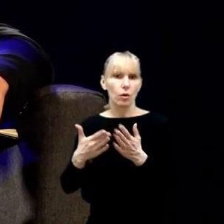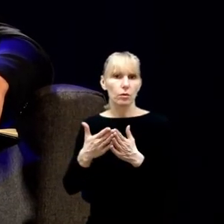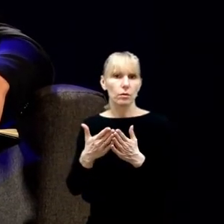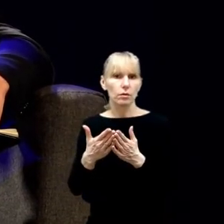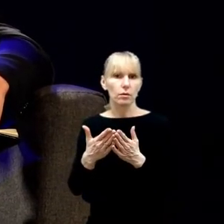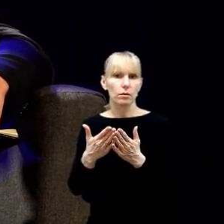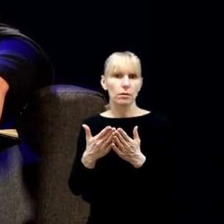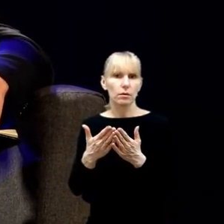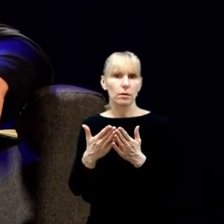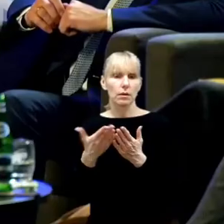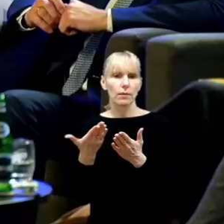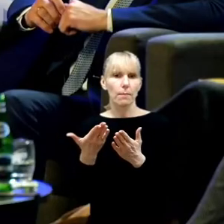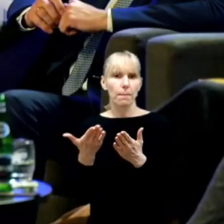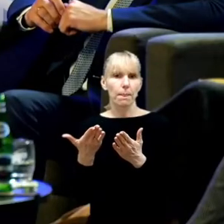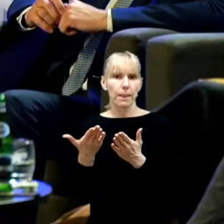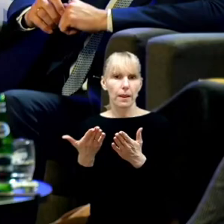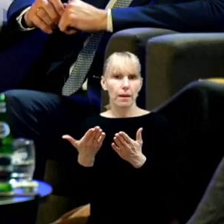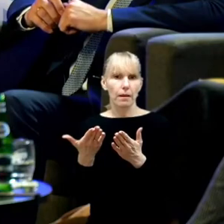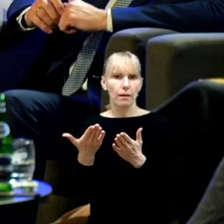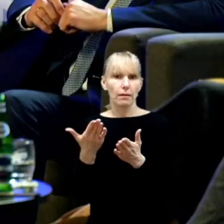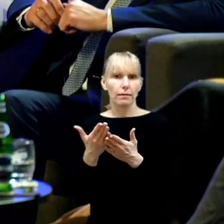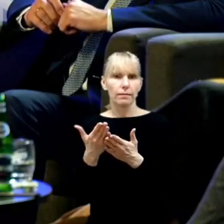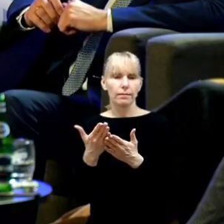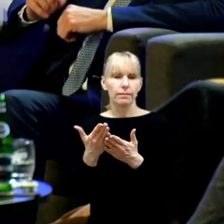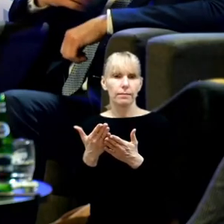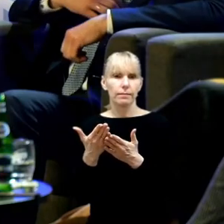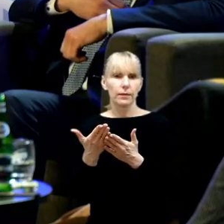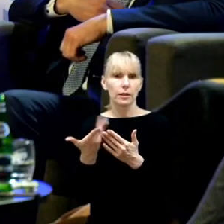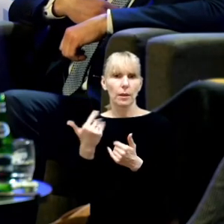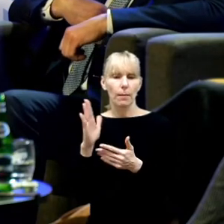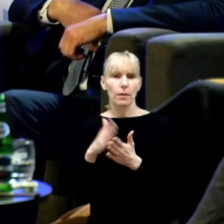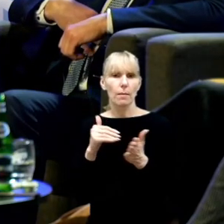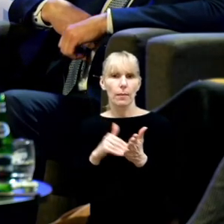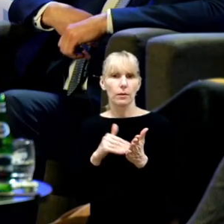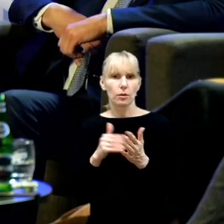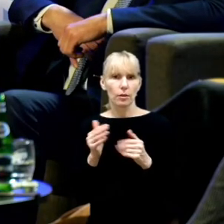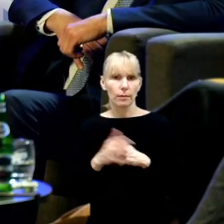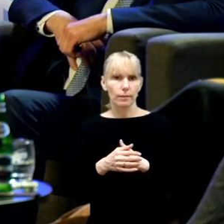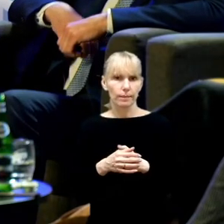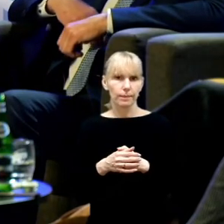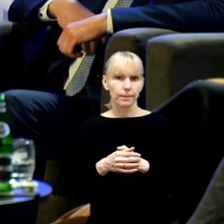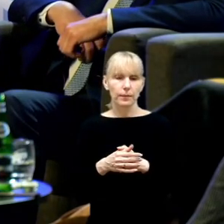Znaczy, za każdym razem, jeżeli miałbym, bo to są znowu postawione takie pytania o charakterze ogólnym.